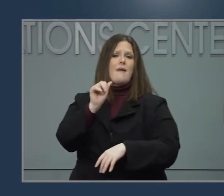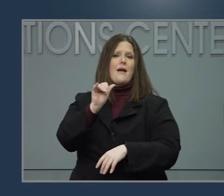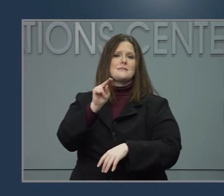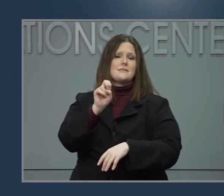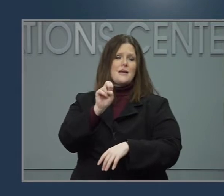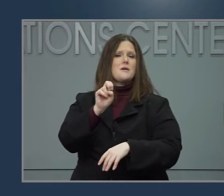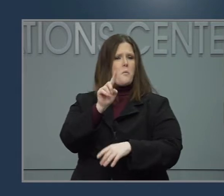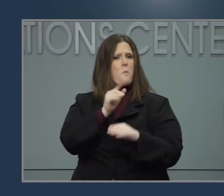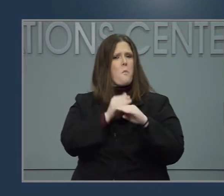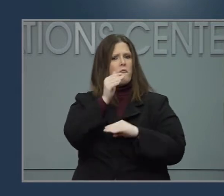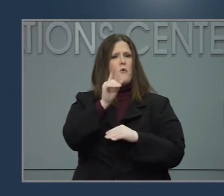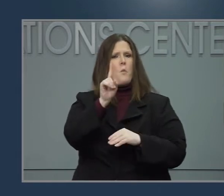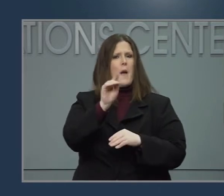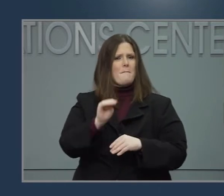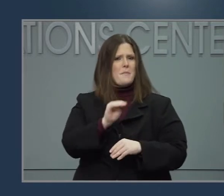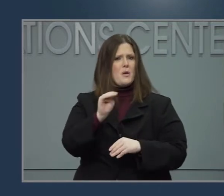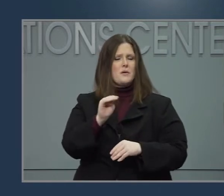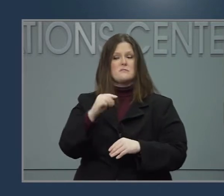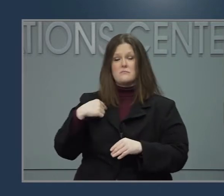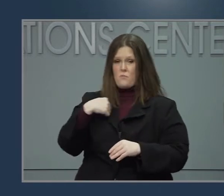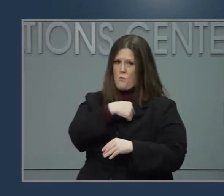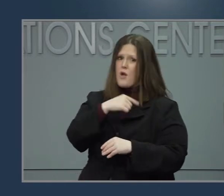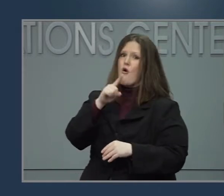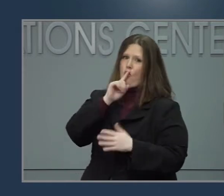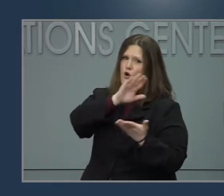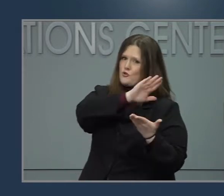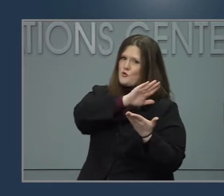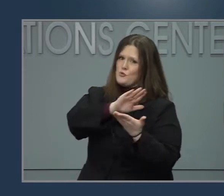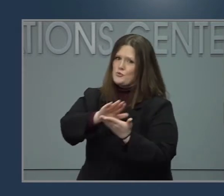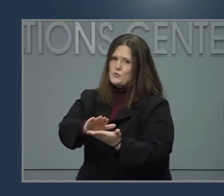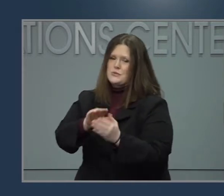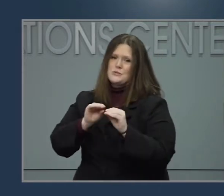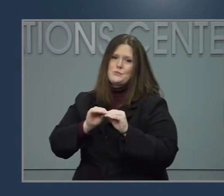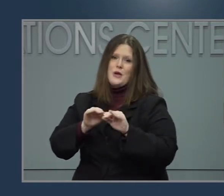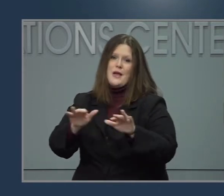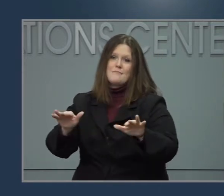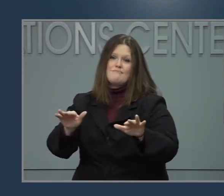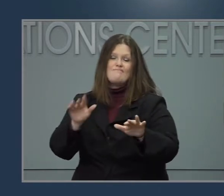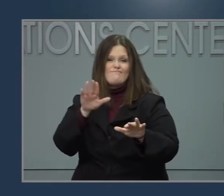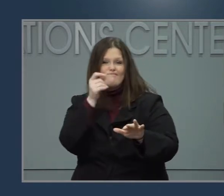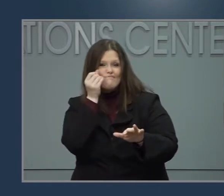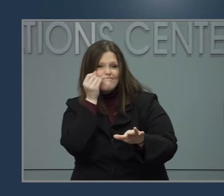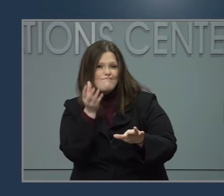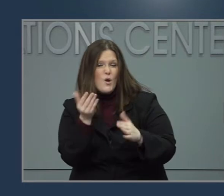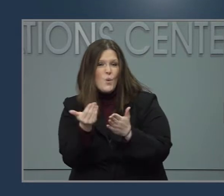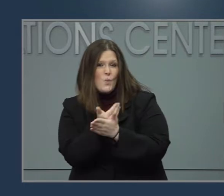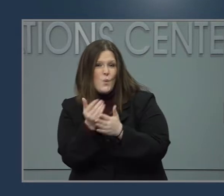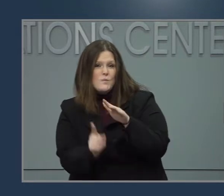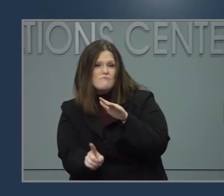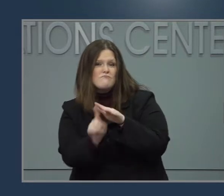propagación y salvando vidas, al mismo tiempo enfrentamos un nuevo desafío. Las nuevas